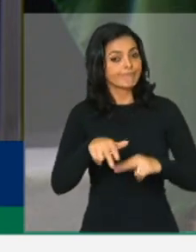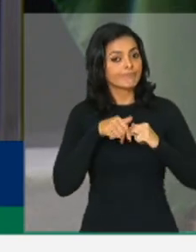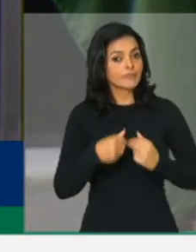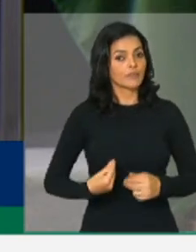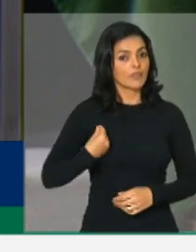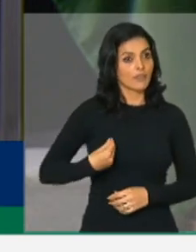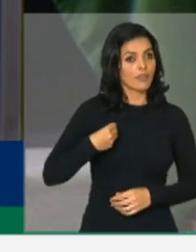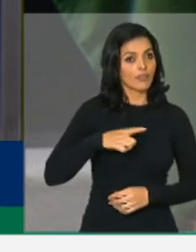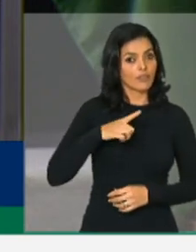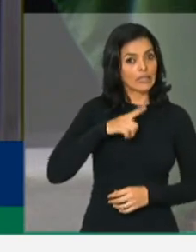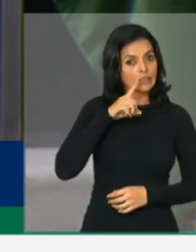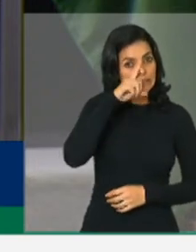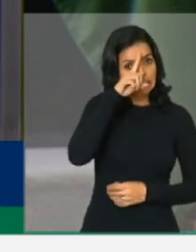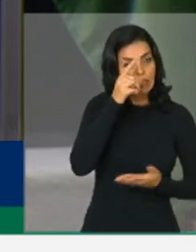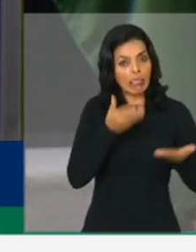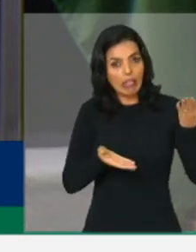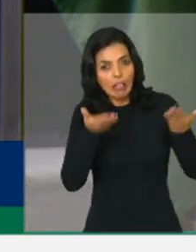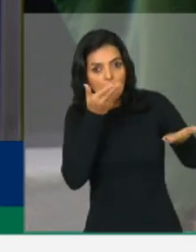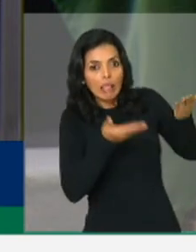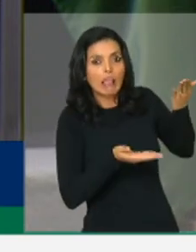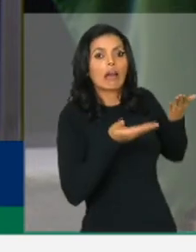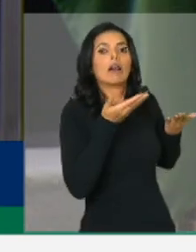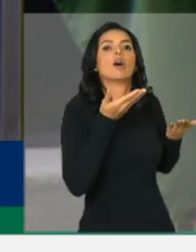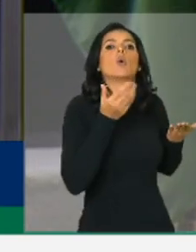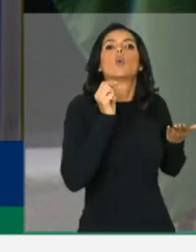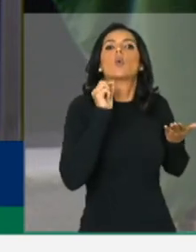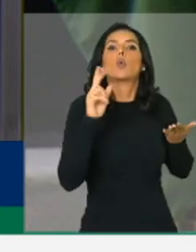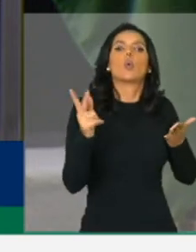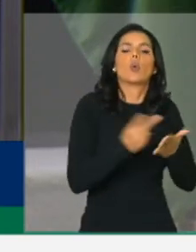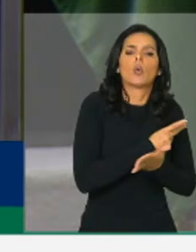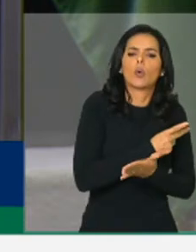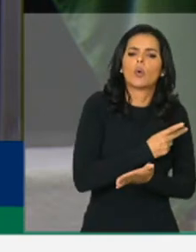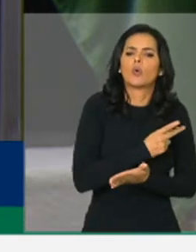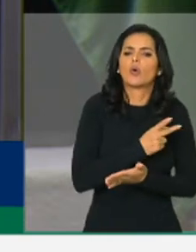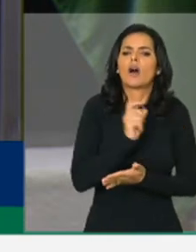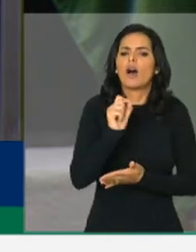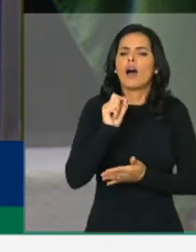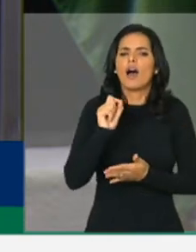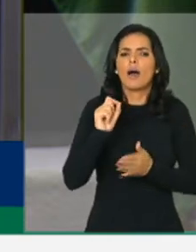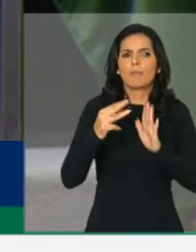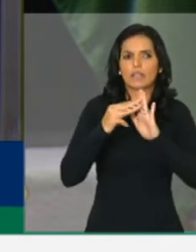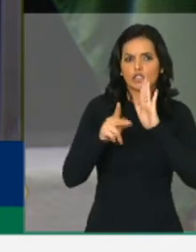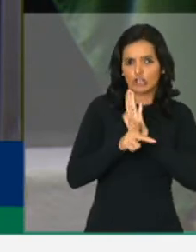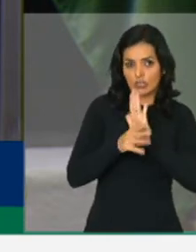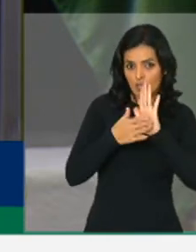DEZEMBRO DE 2017. DESSA FORMA CONCORDAMOS COM A ANÁLISE DO PODER EXECUTIVO NO SENTIDO DE QUE, ASPAS, "CASO NENHUMA